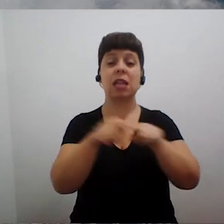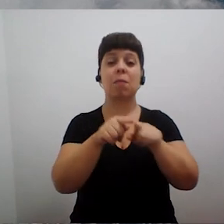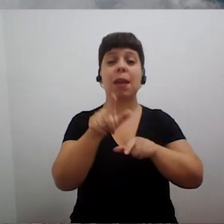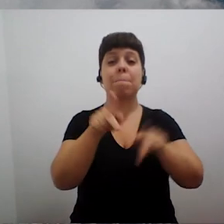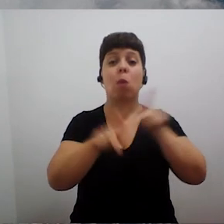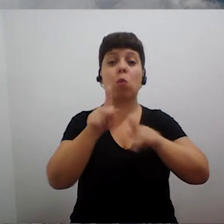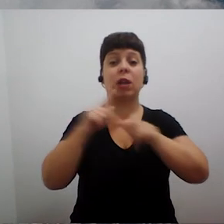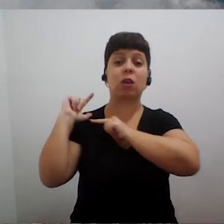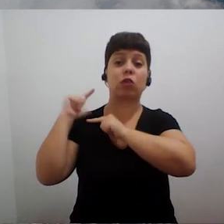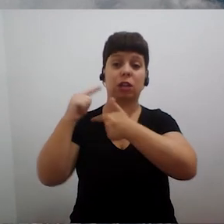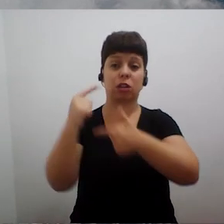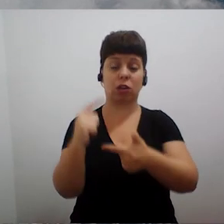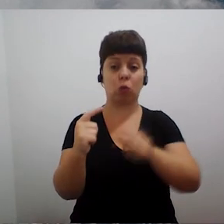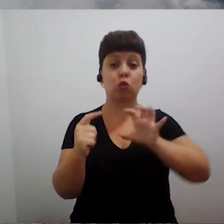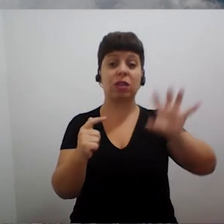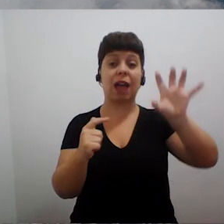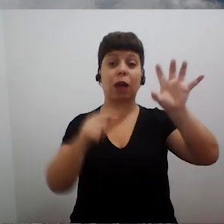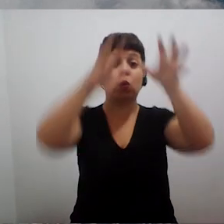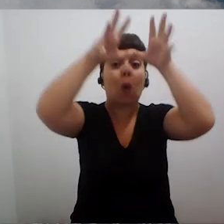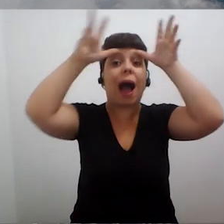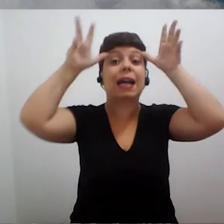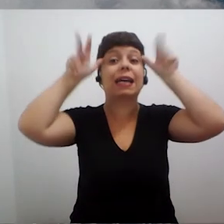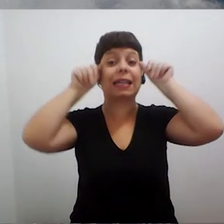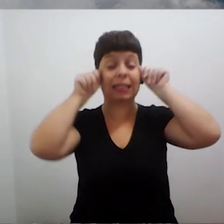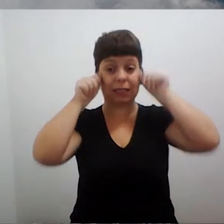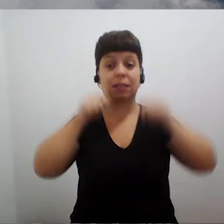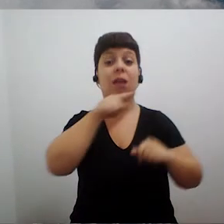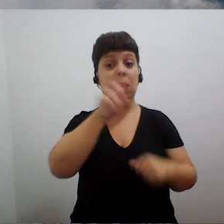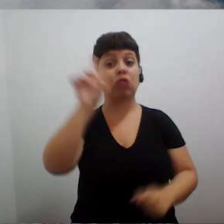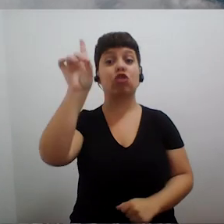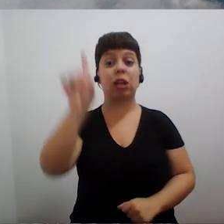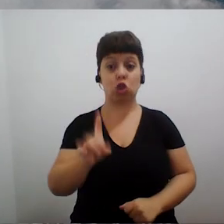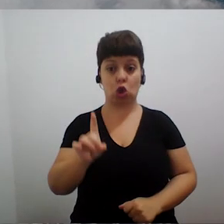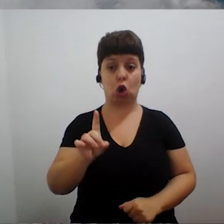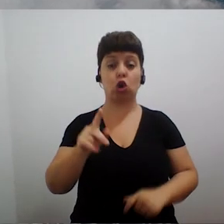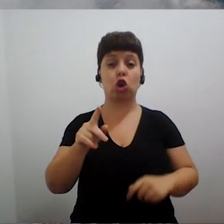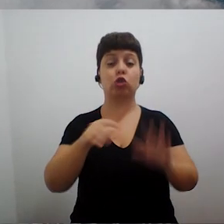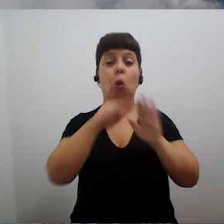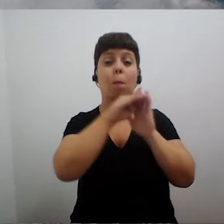e Populações Tradicionais no estado do Acre. Também diretor do Programa Nacional de Florestas